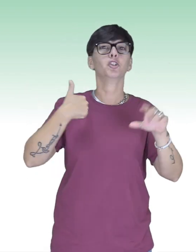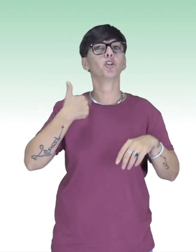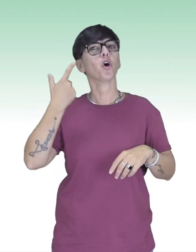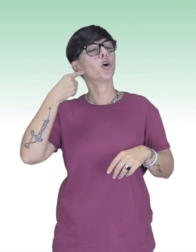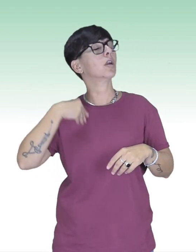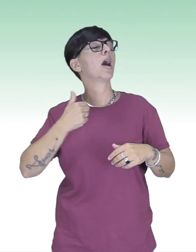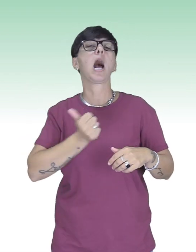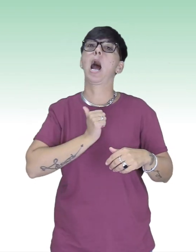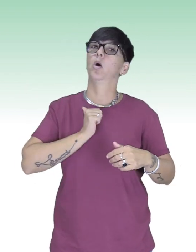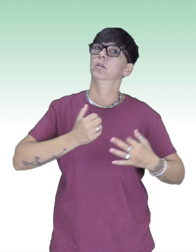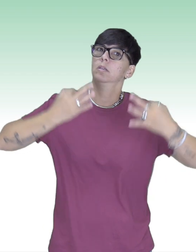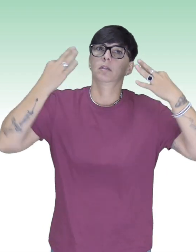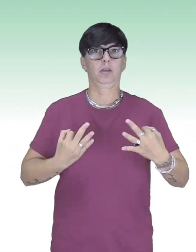delle persone LGBTIQA + sorde.